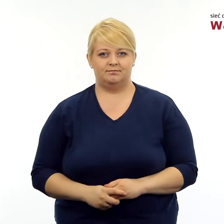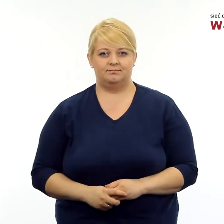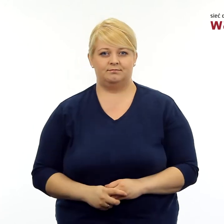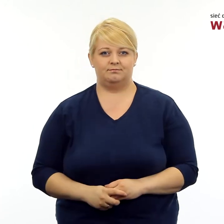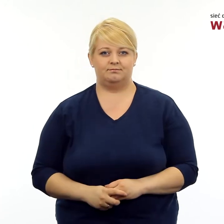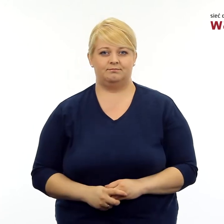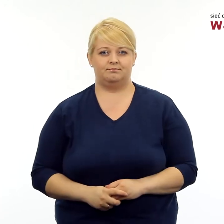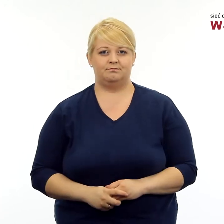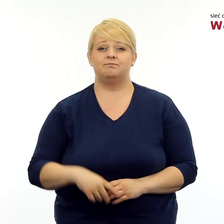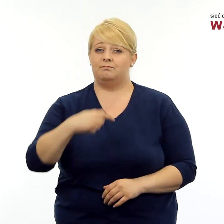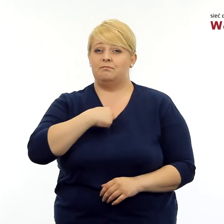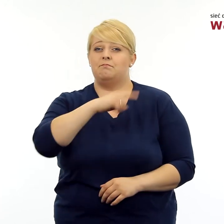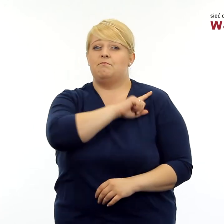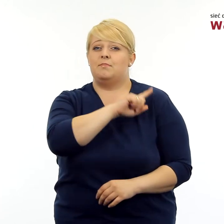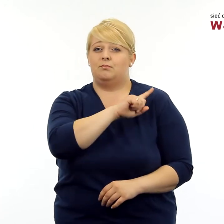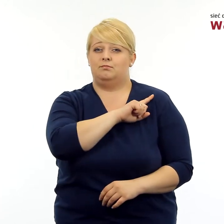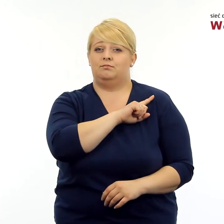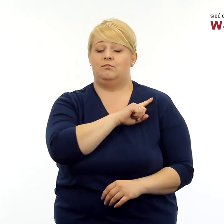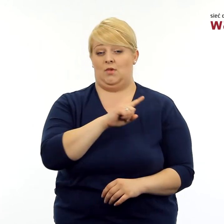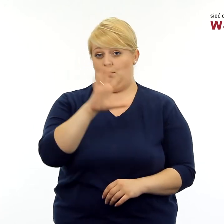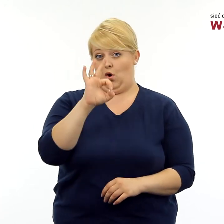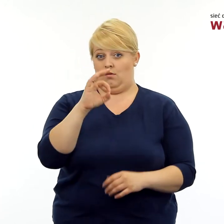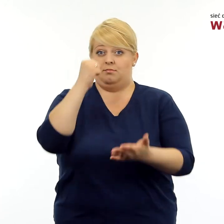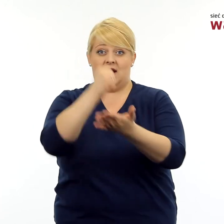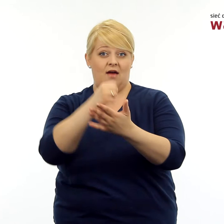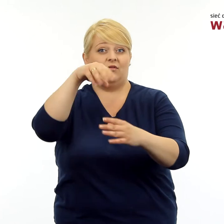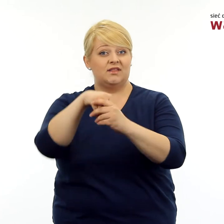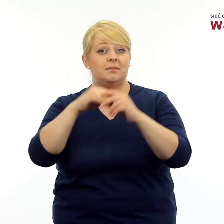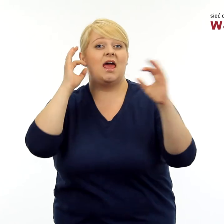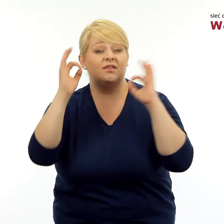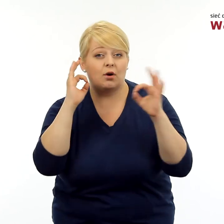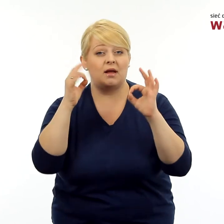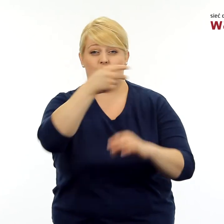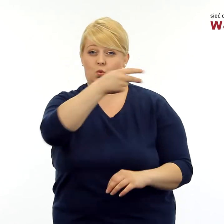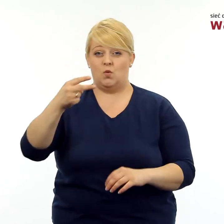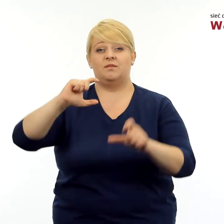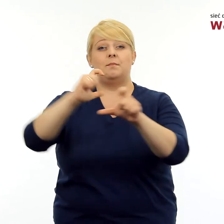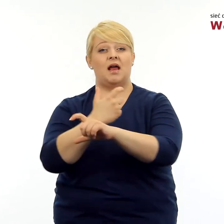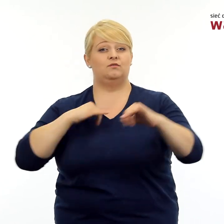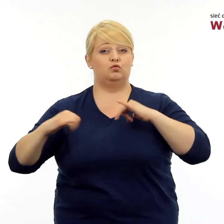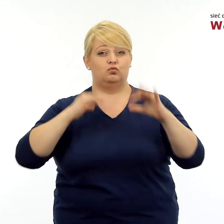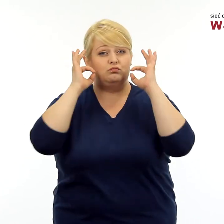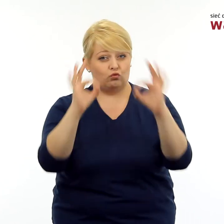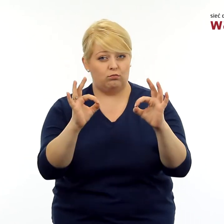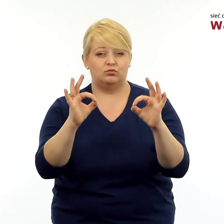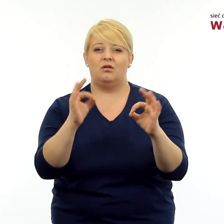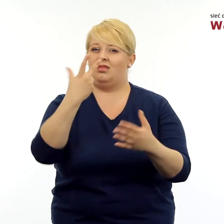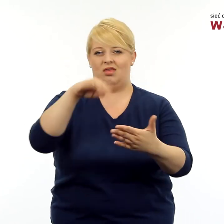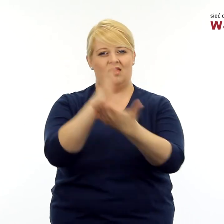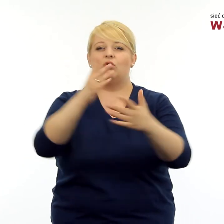Postrzegamy je bowiem nie tylko jako warunek dobrego państwa,